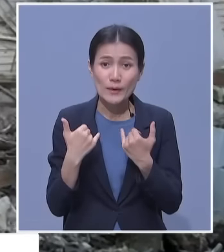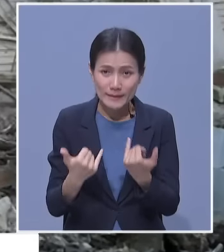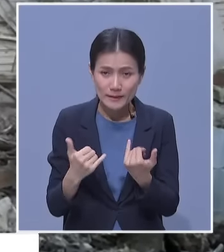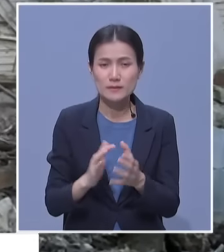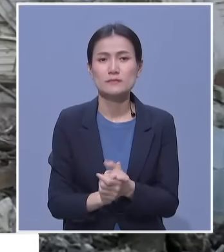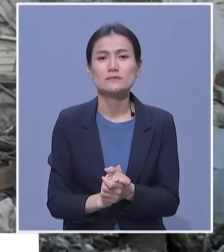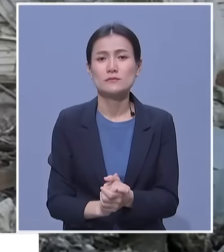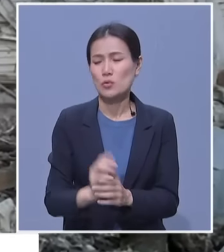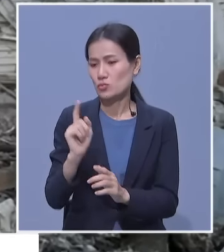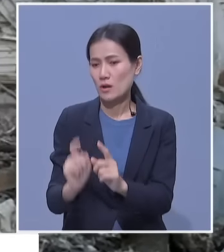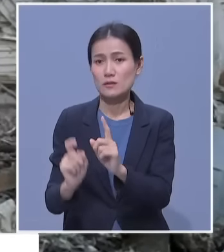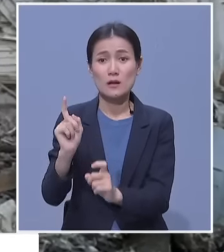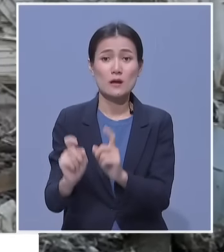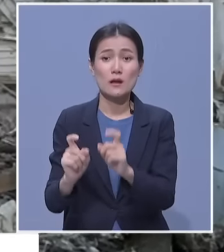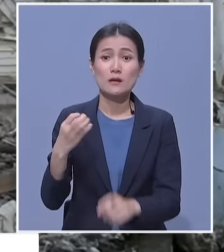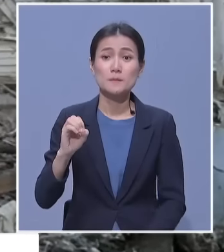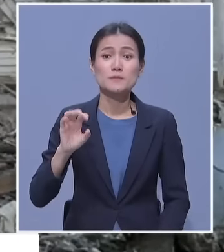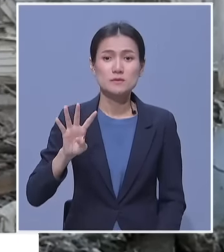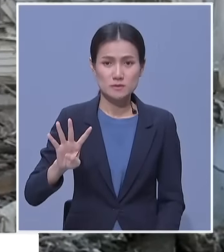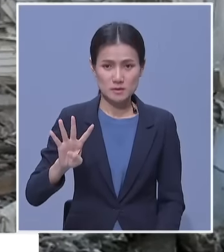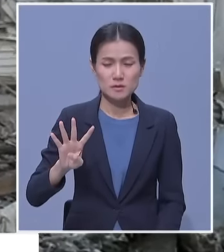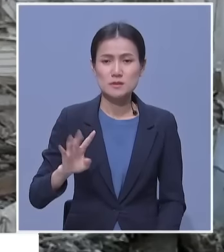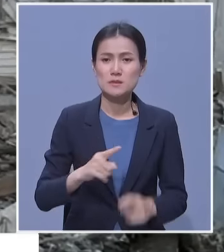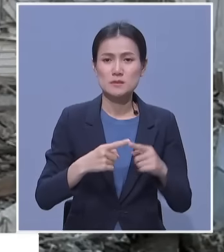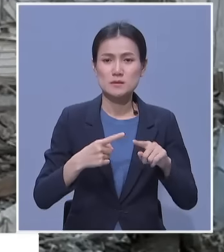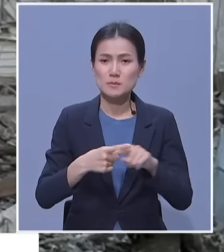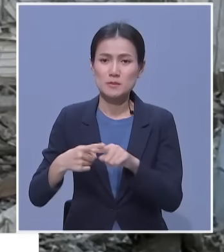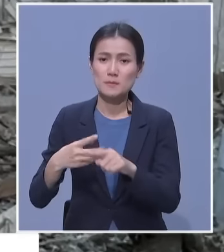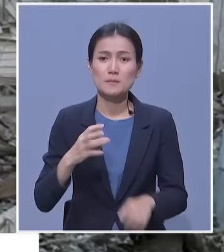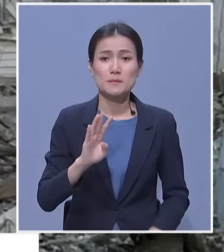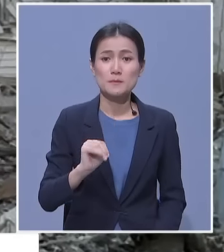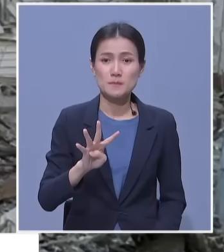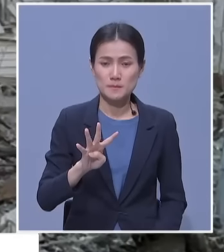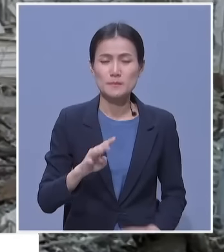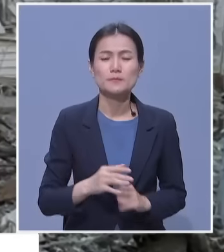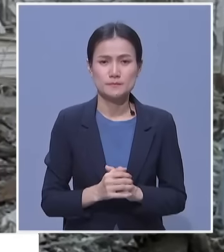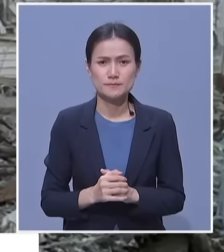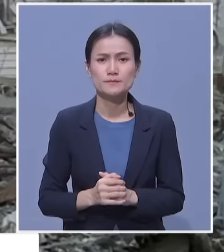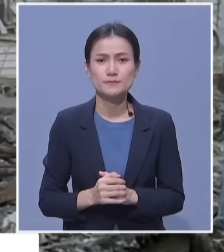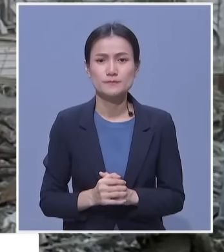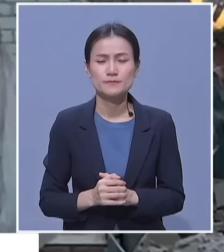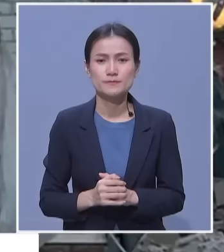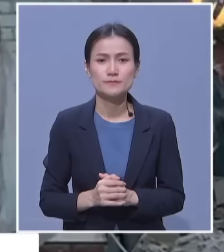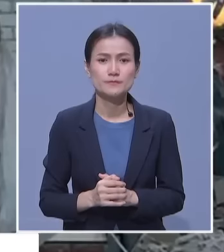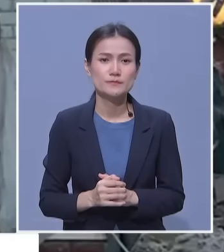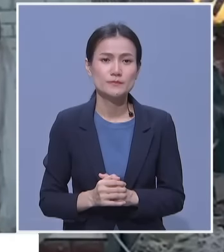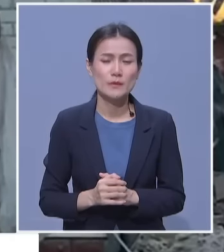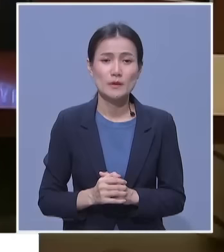ชีวิตแล้วไม่น้อยกว่า 14 คนบาดเจ็บอีก 44 คนนายอเล็กสนอรักษาการผู้ว่าการภูมิภาค